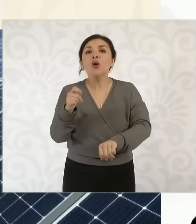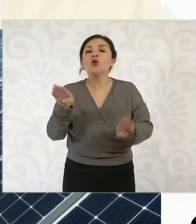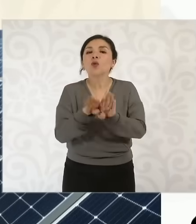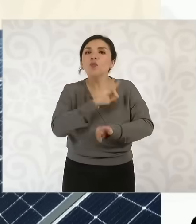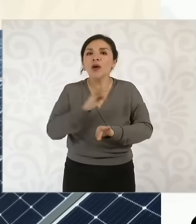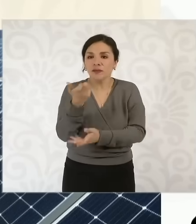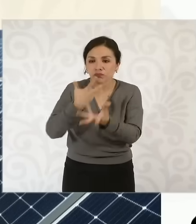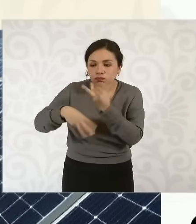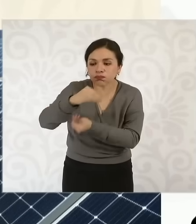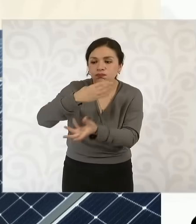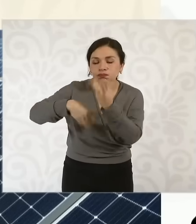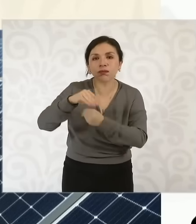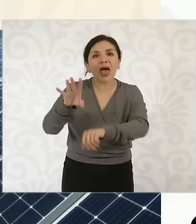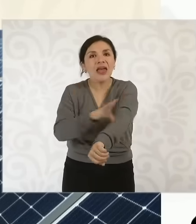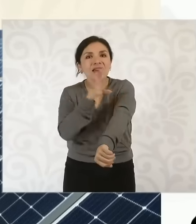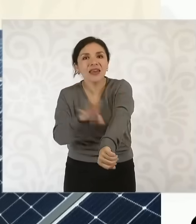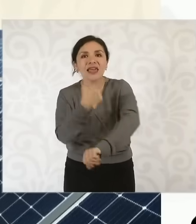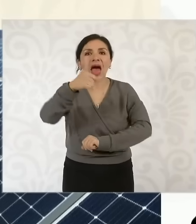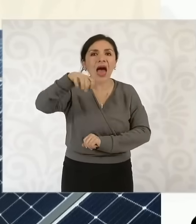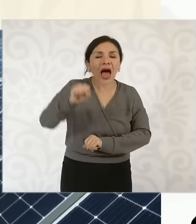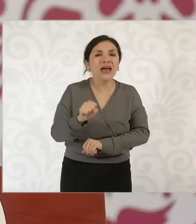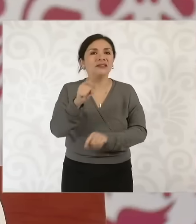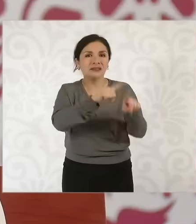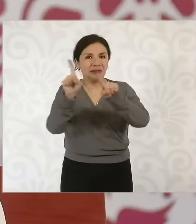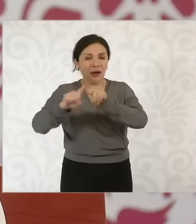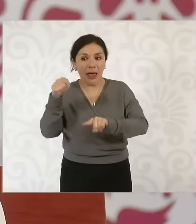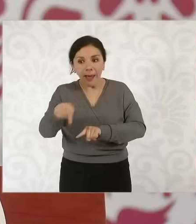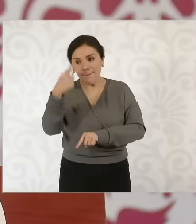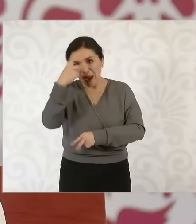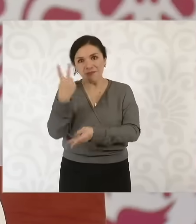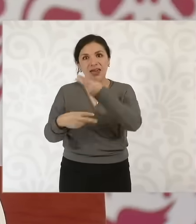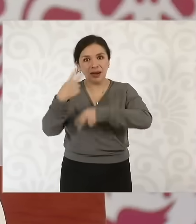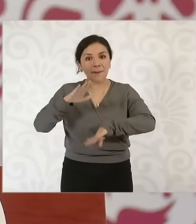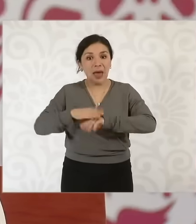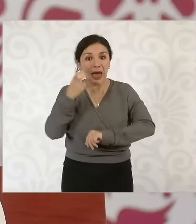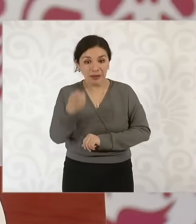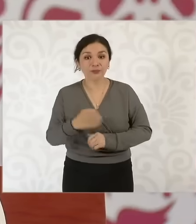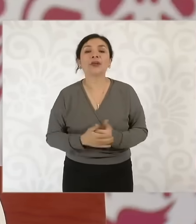del gas, de la electricidad y con todas las demás fuentes de energía. Vamos a hacer energía solar,